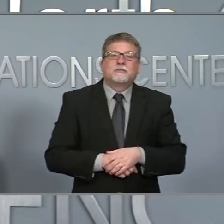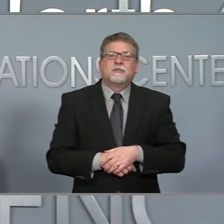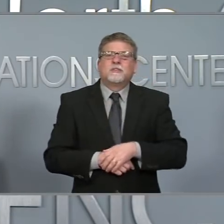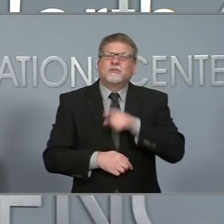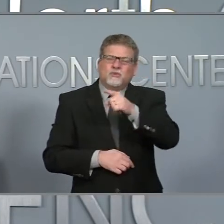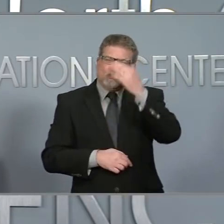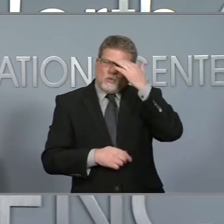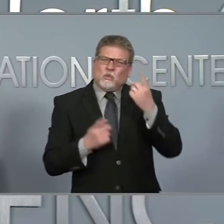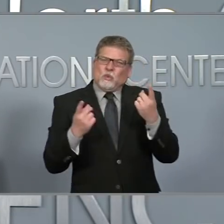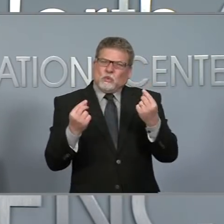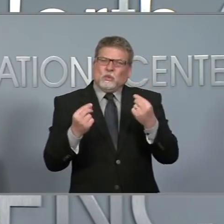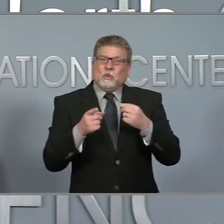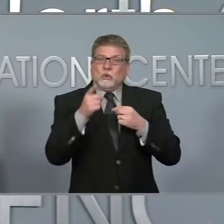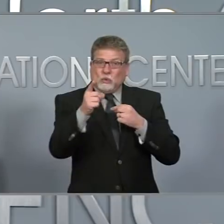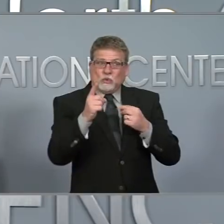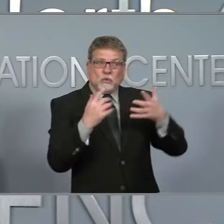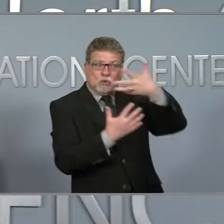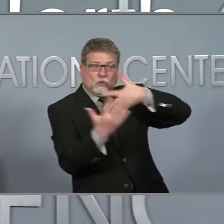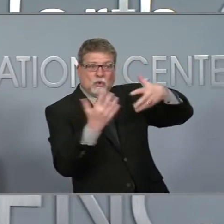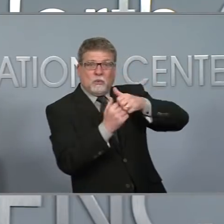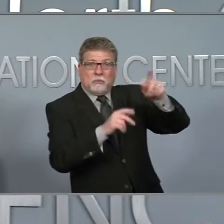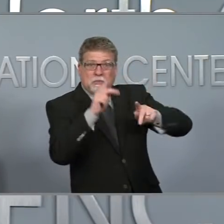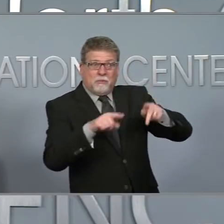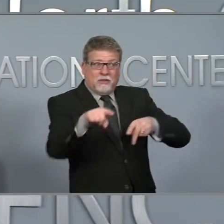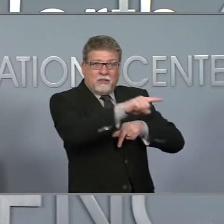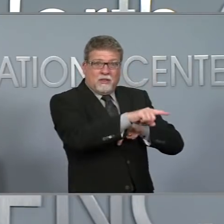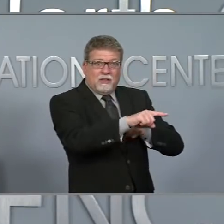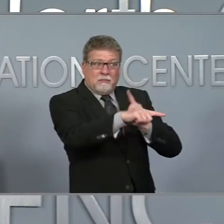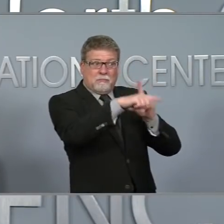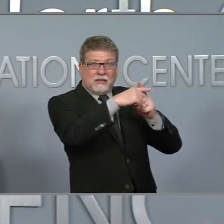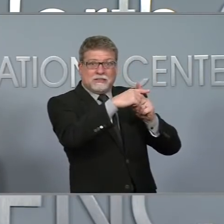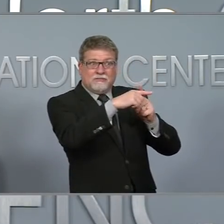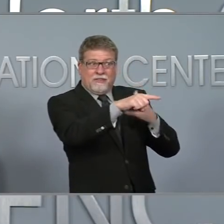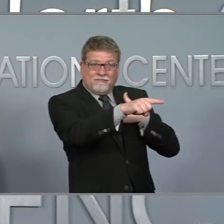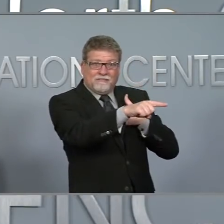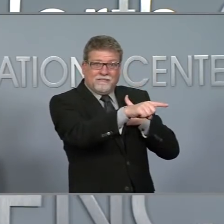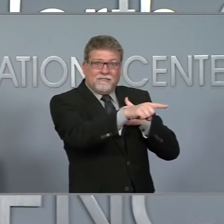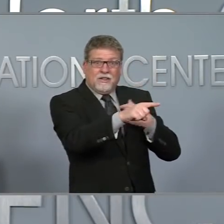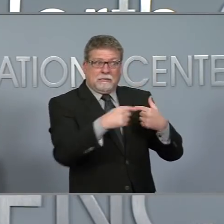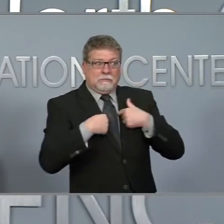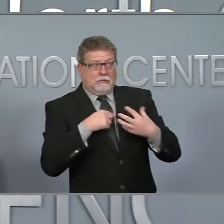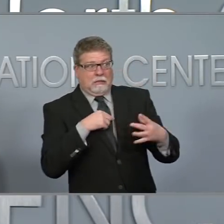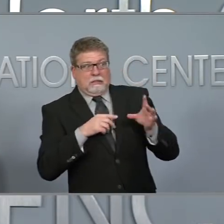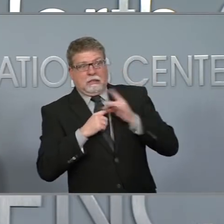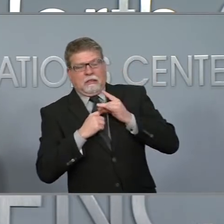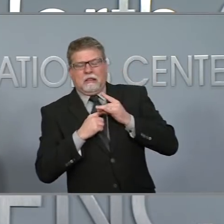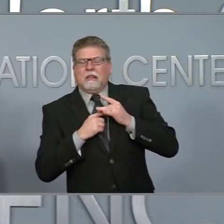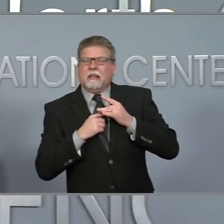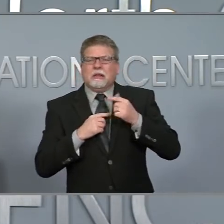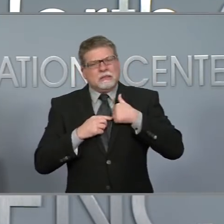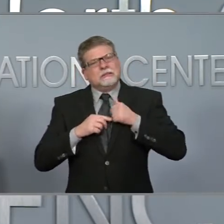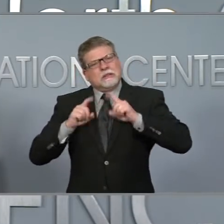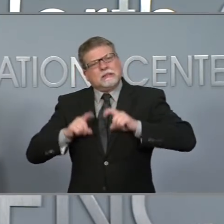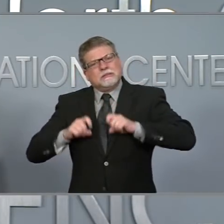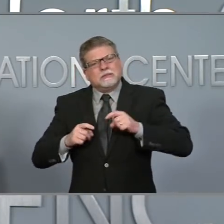si tiene síntomas o ha estado